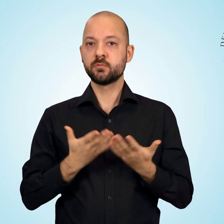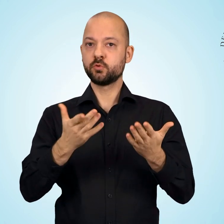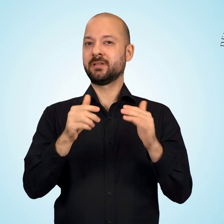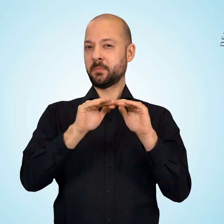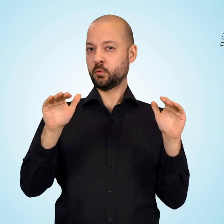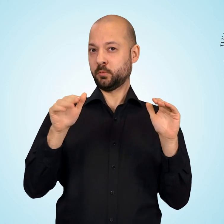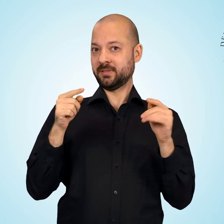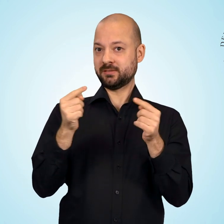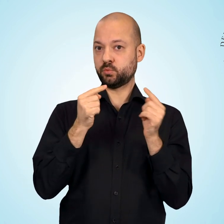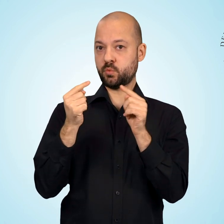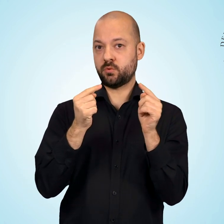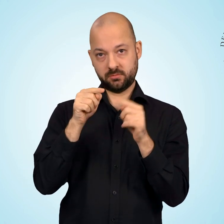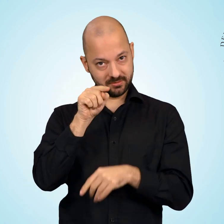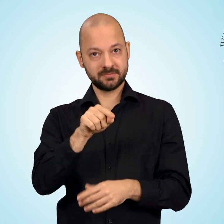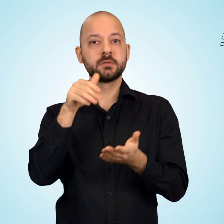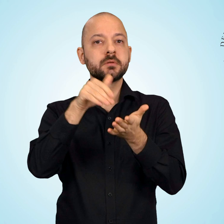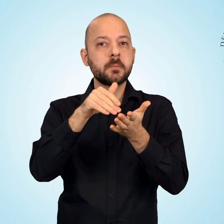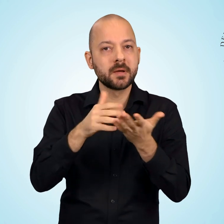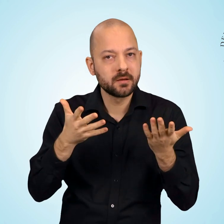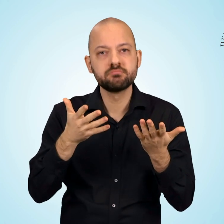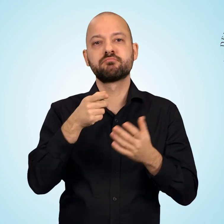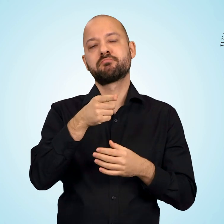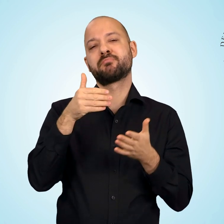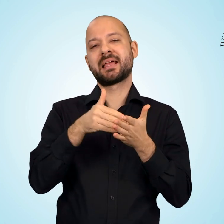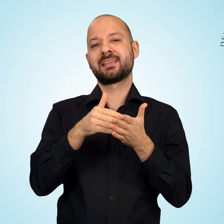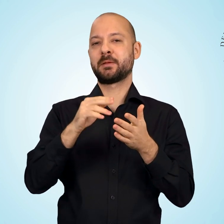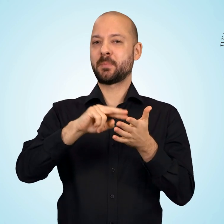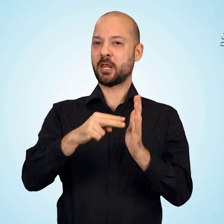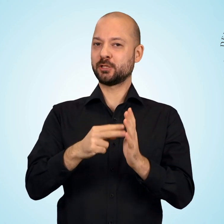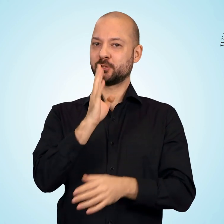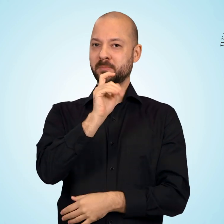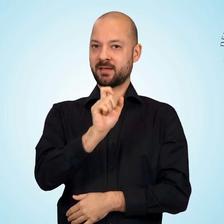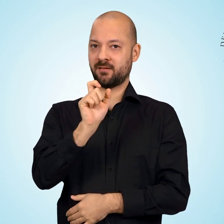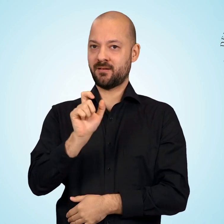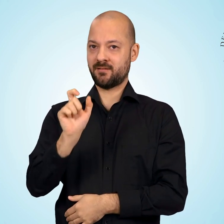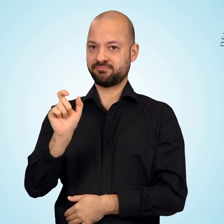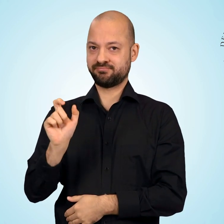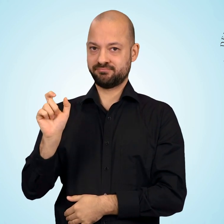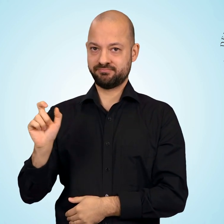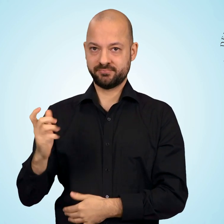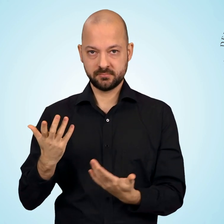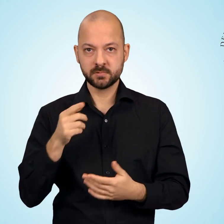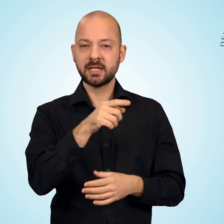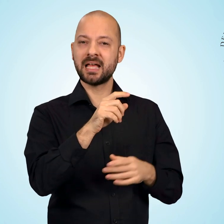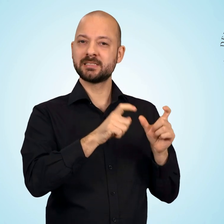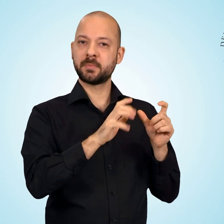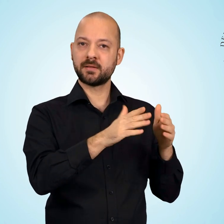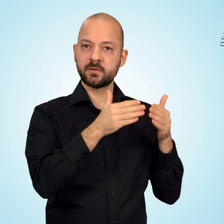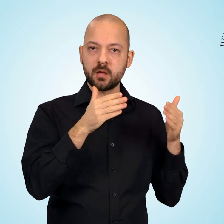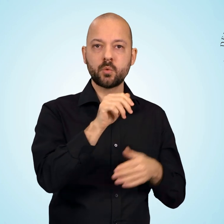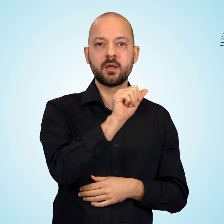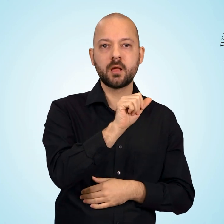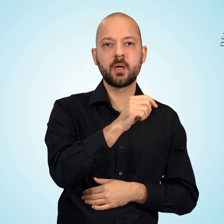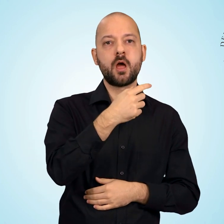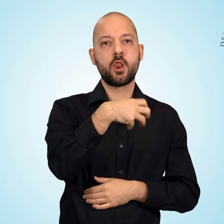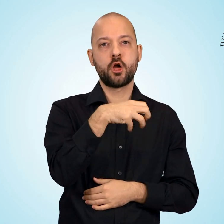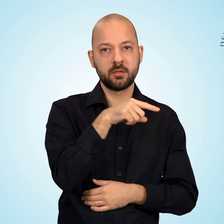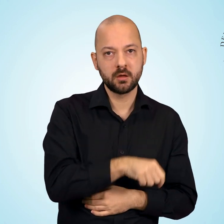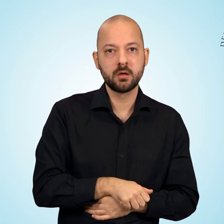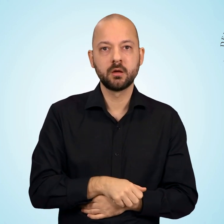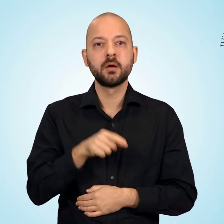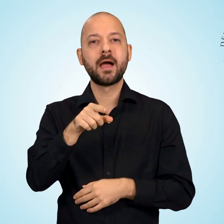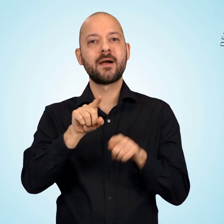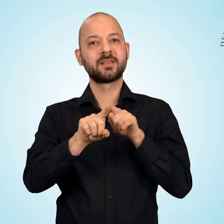mit den behindertenpolitischen Sprecher*innen Angelika Glöckner (SPD-Bundestagsfraktion),